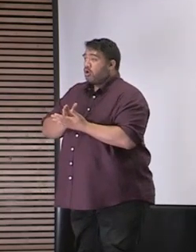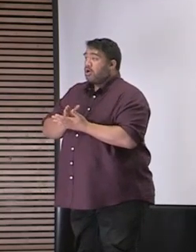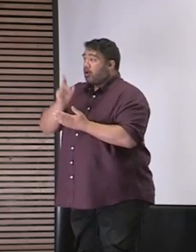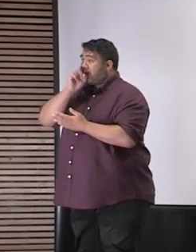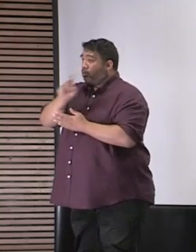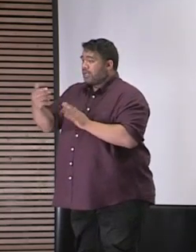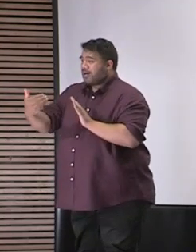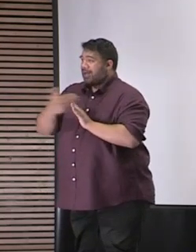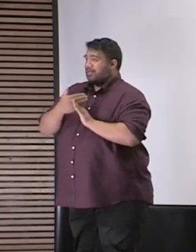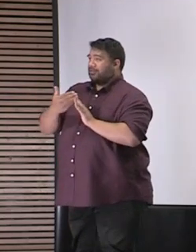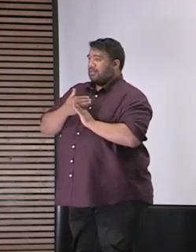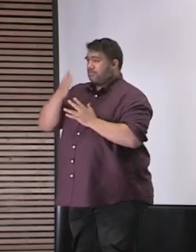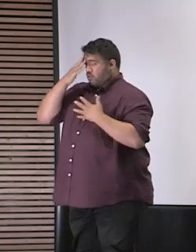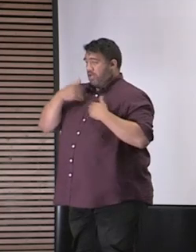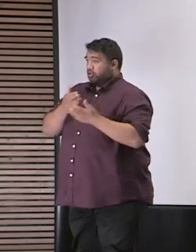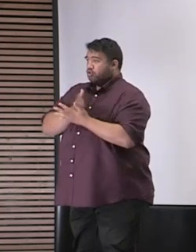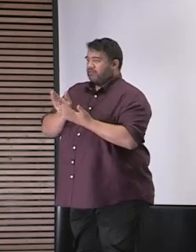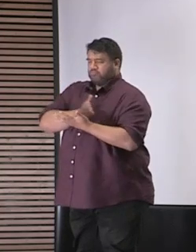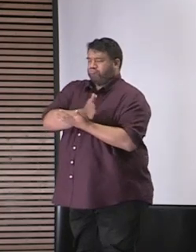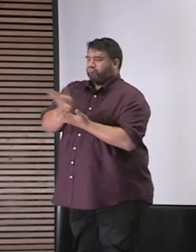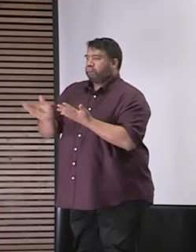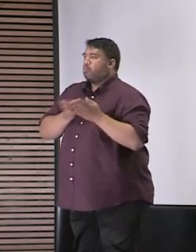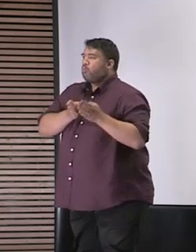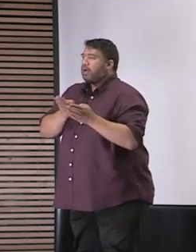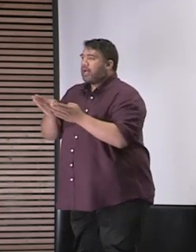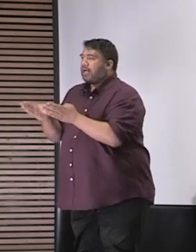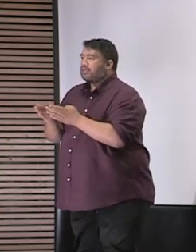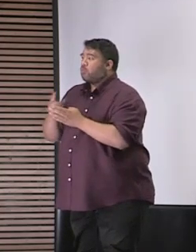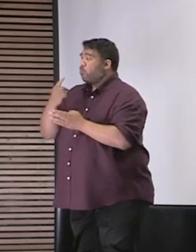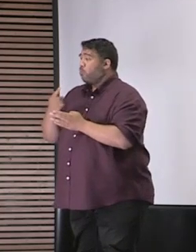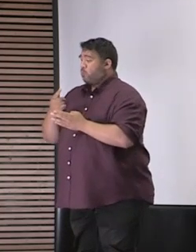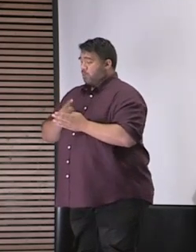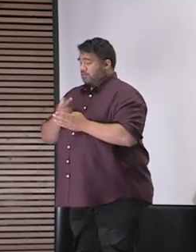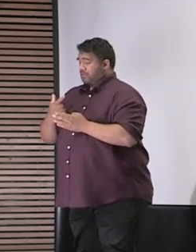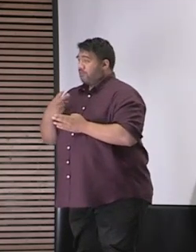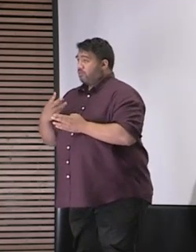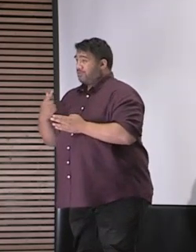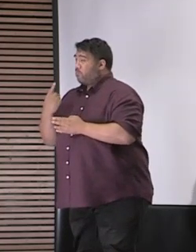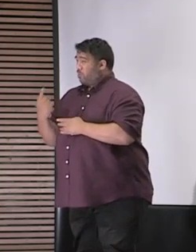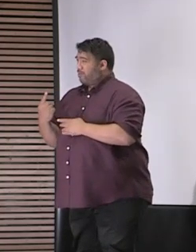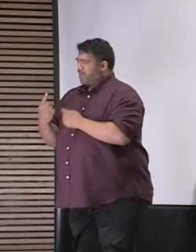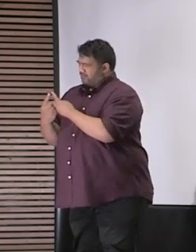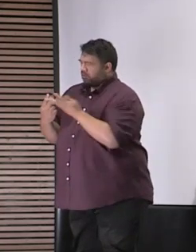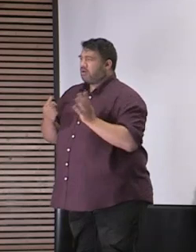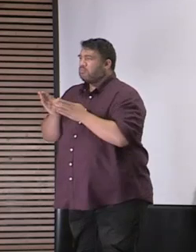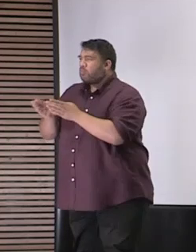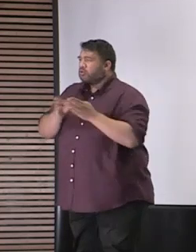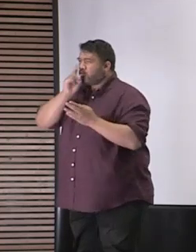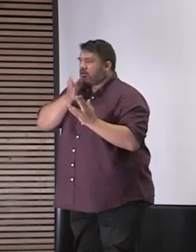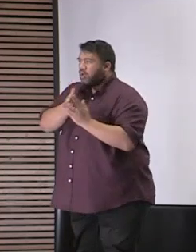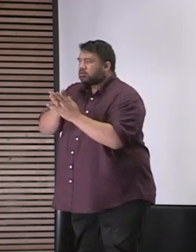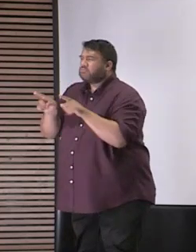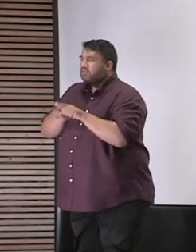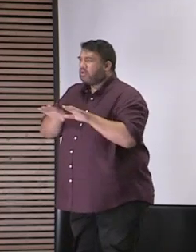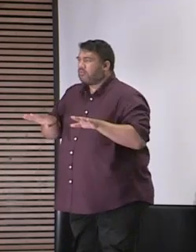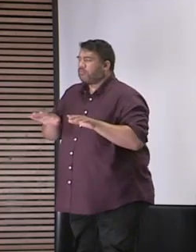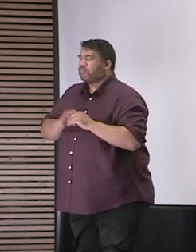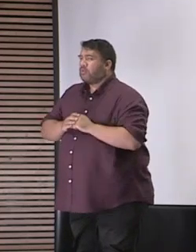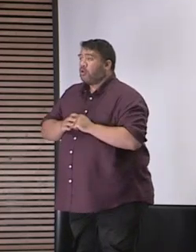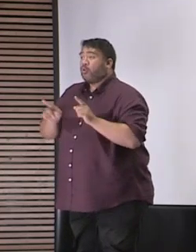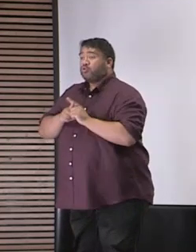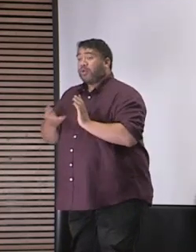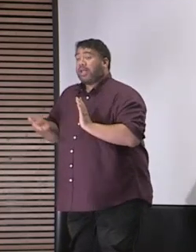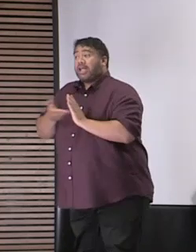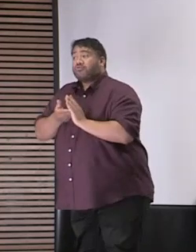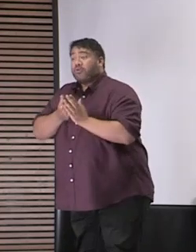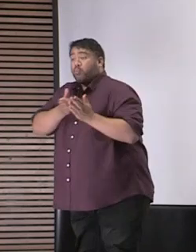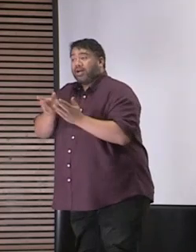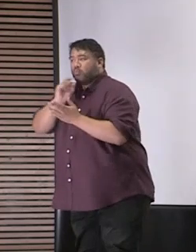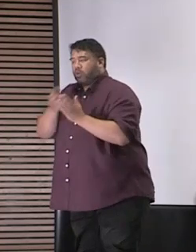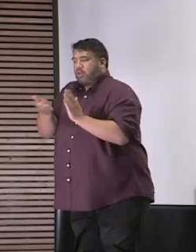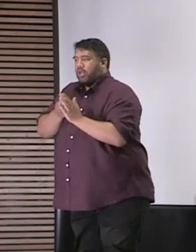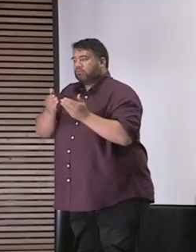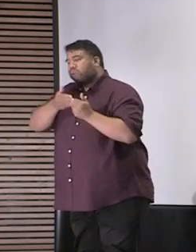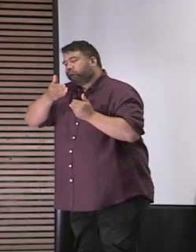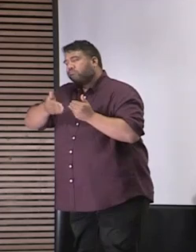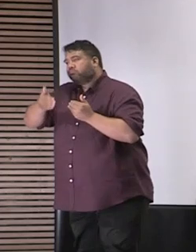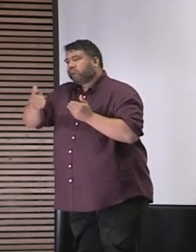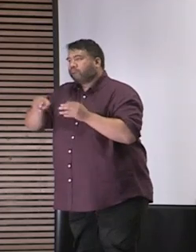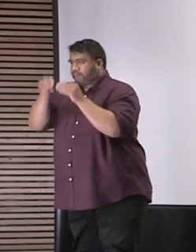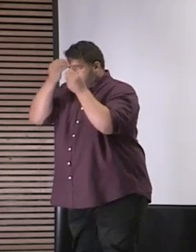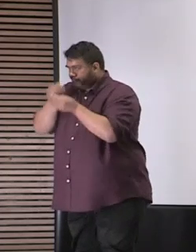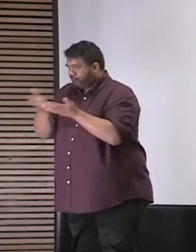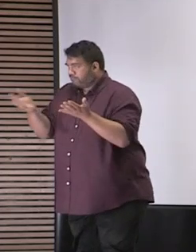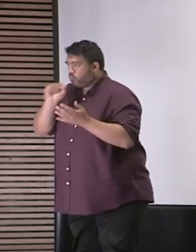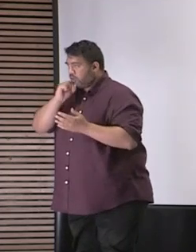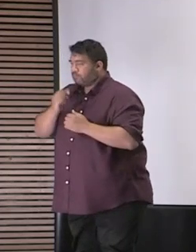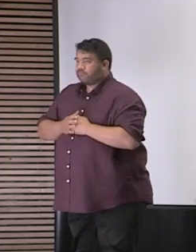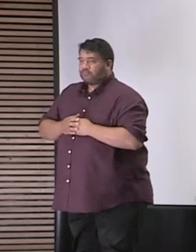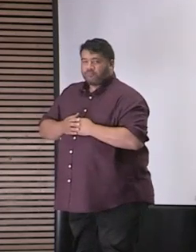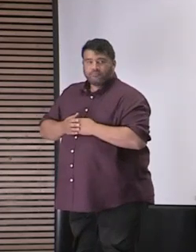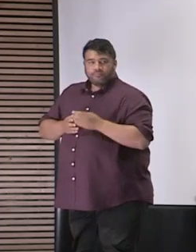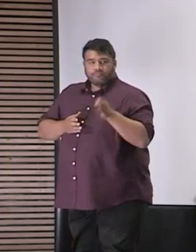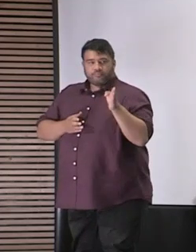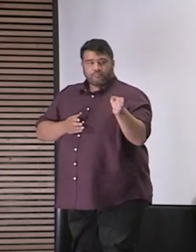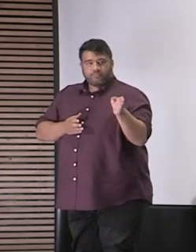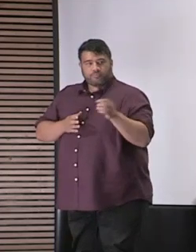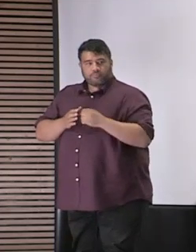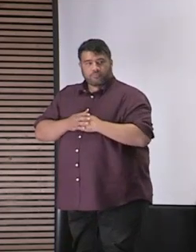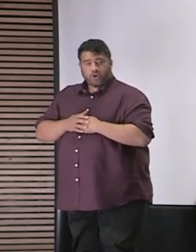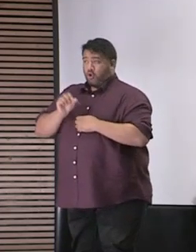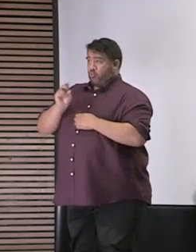podrían proporcionarse de otra